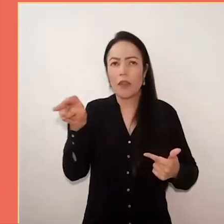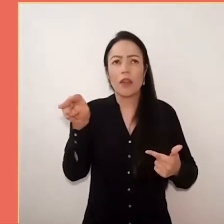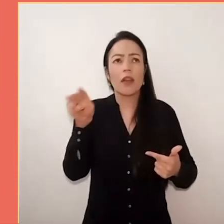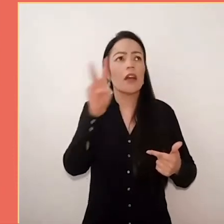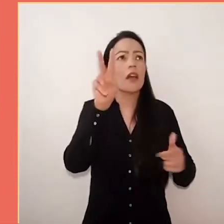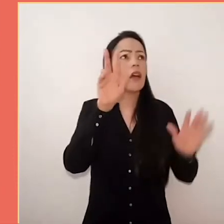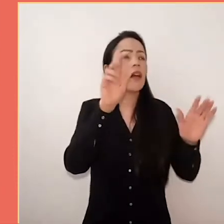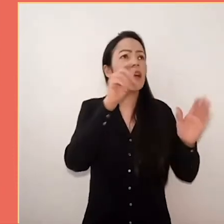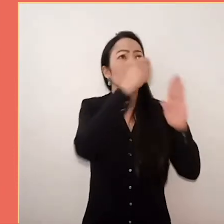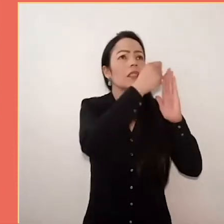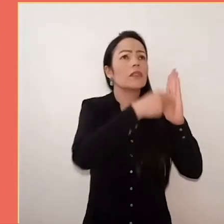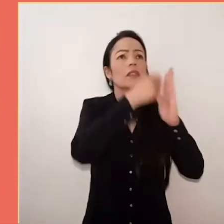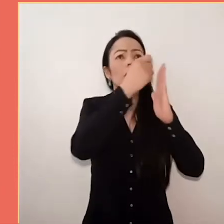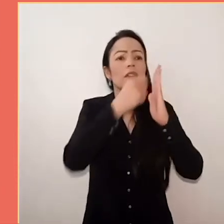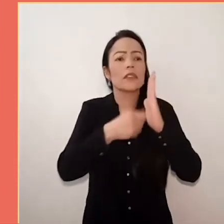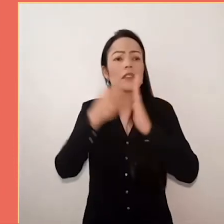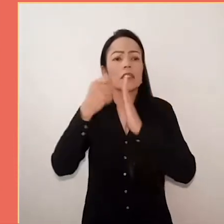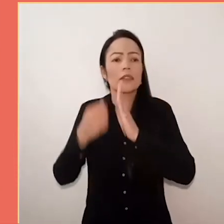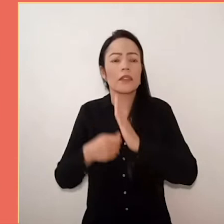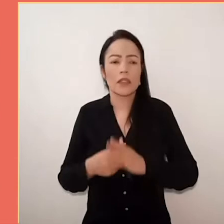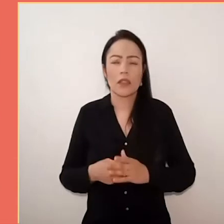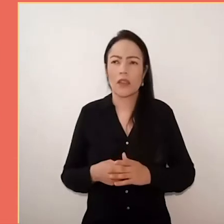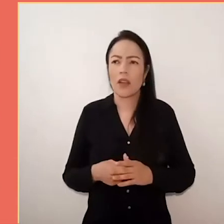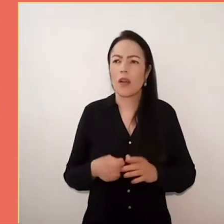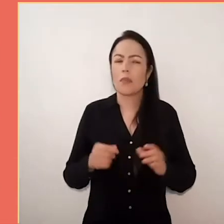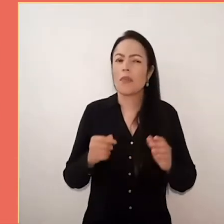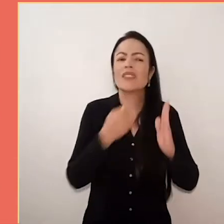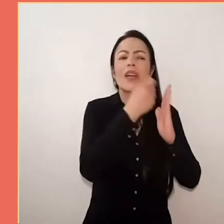escritos pela umidade, pelo tempo, na parede,